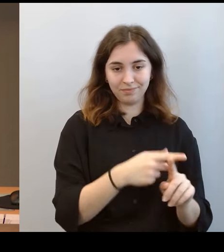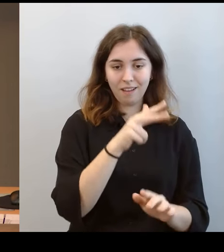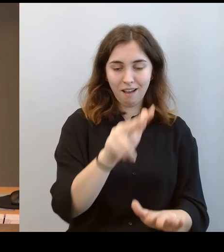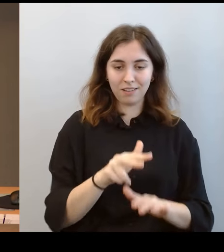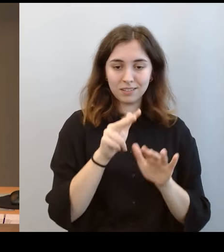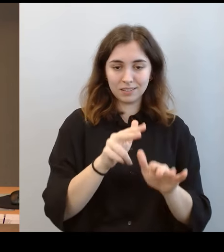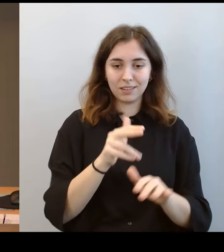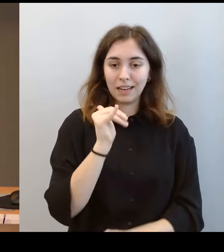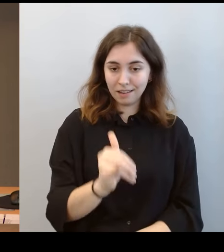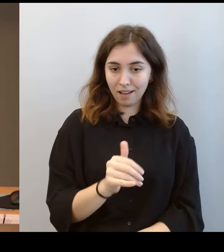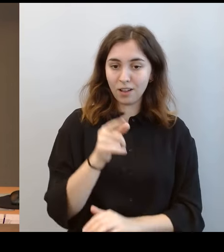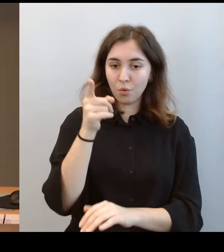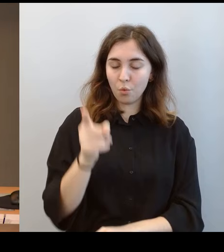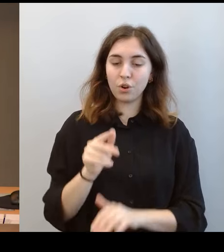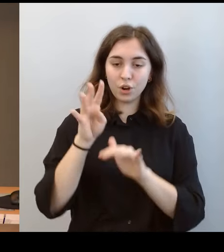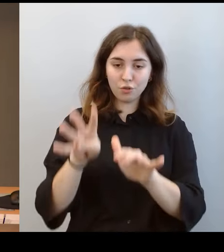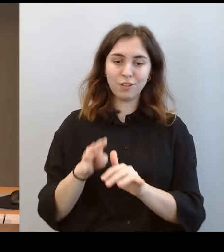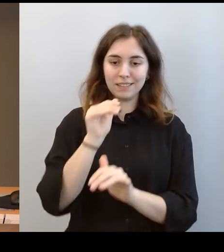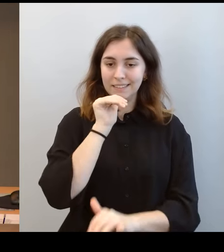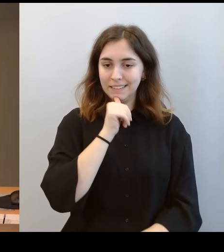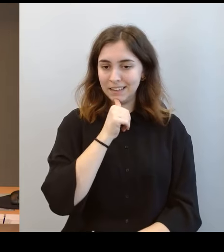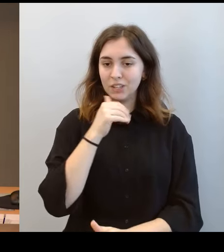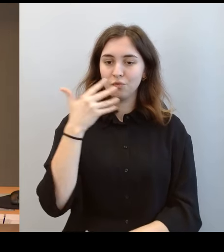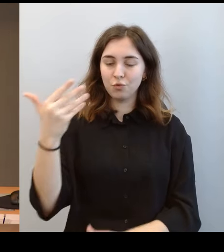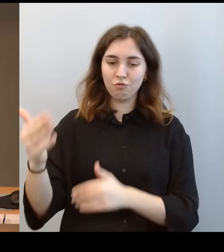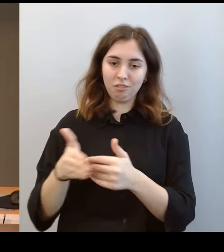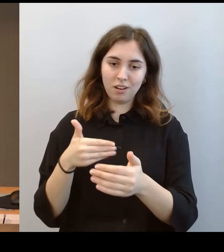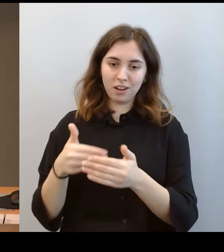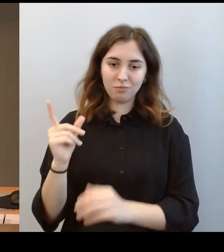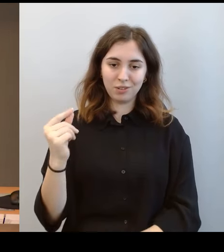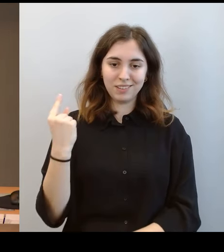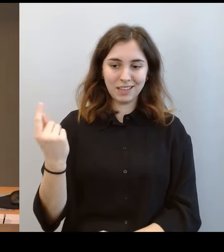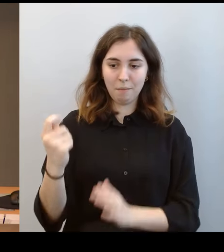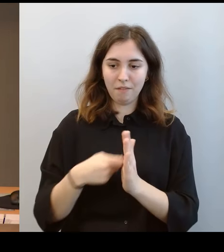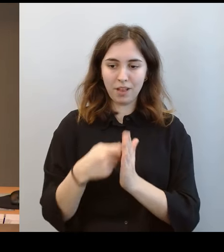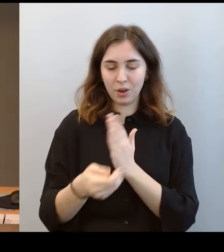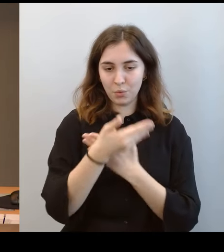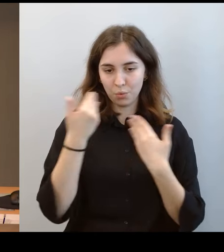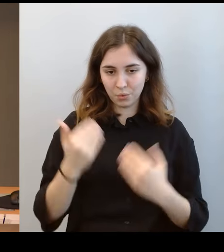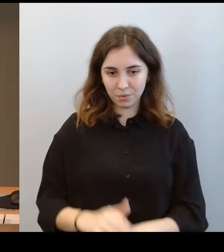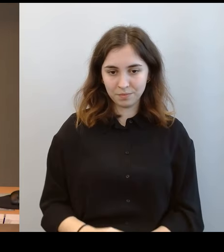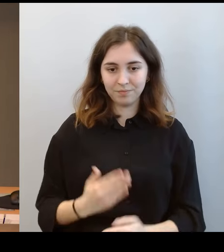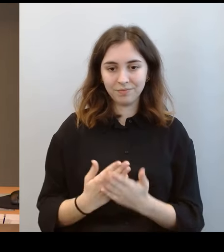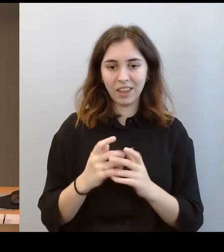Damit ist auch Herr Ubbelohde nicht gewählt und die Ergebnisse zu Tagesordnungspunkt